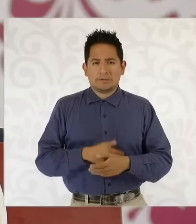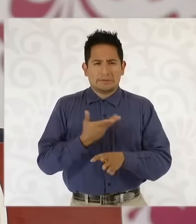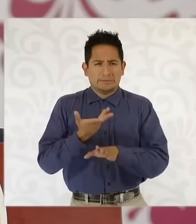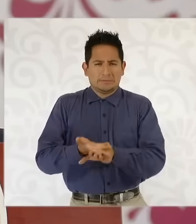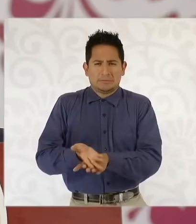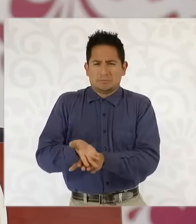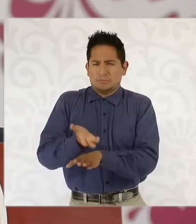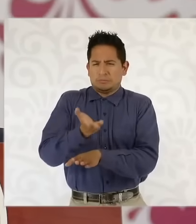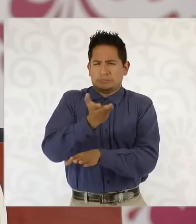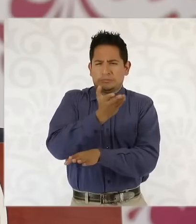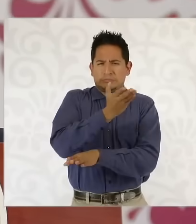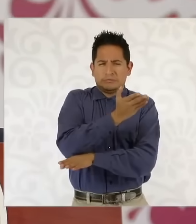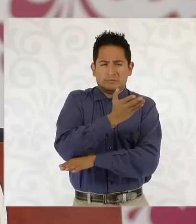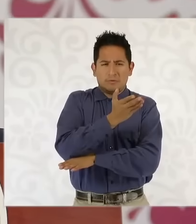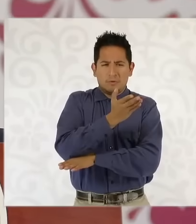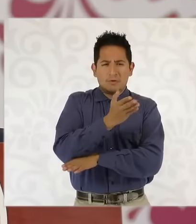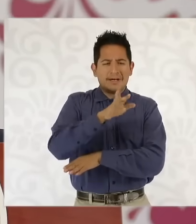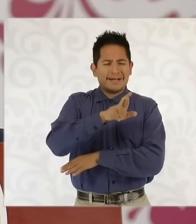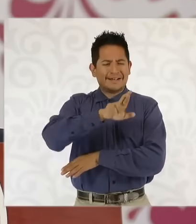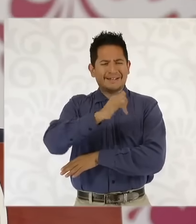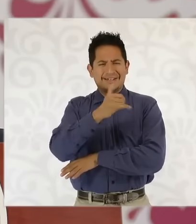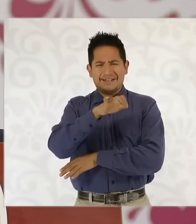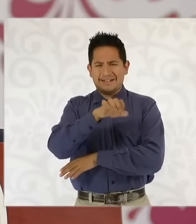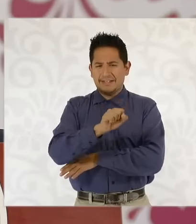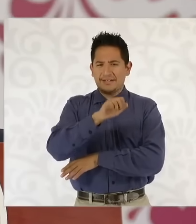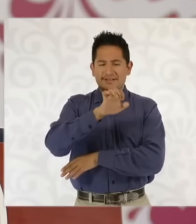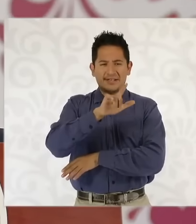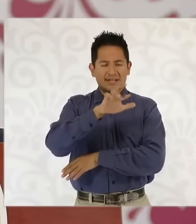creo que Federico Reyes Heroles, ¿no? Sí, era Federico el director de PEM.